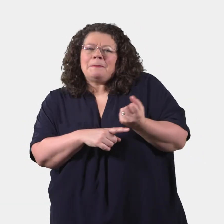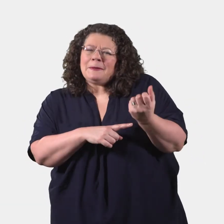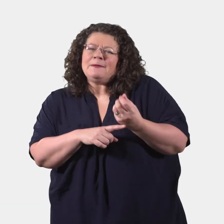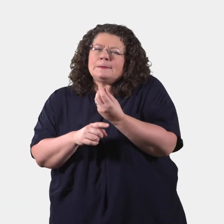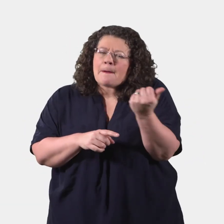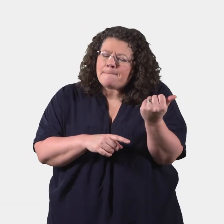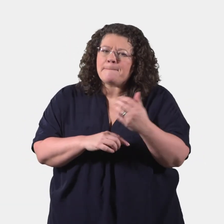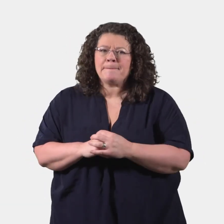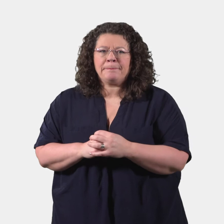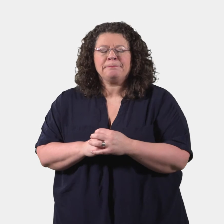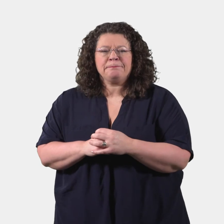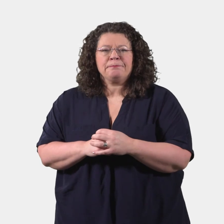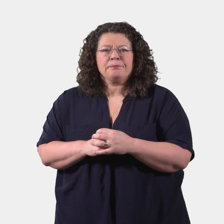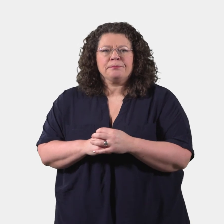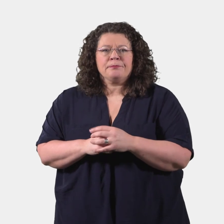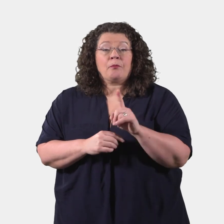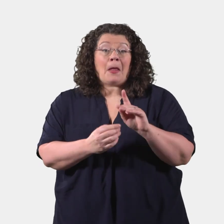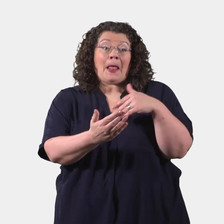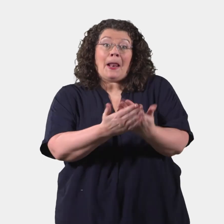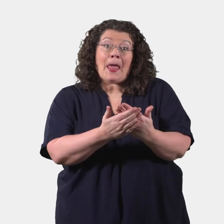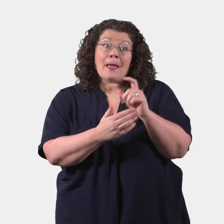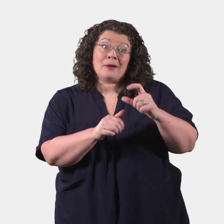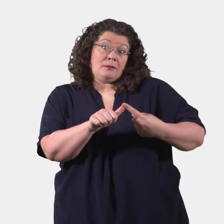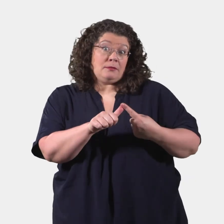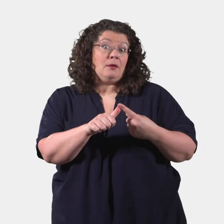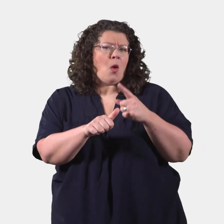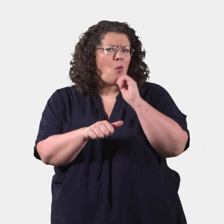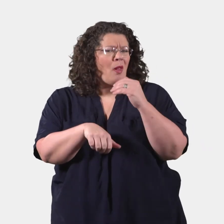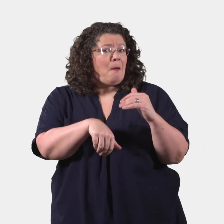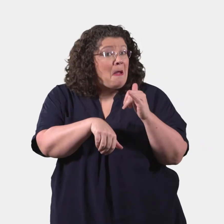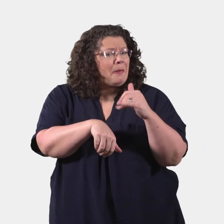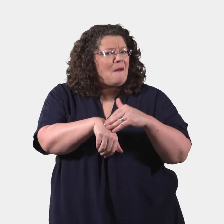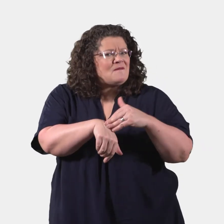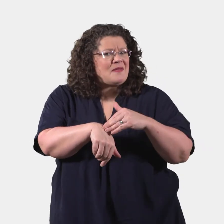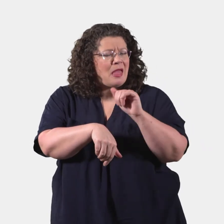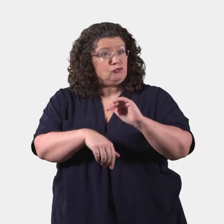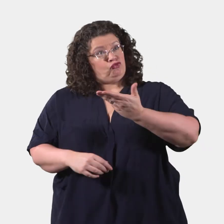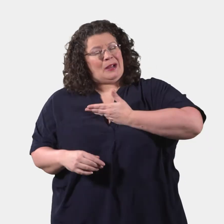Gall gwneud cais am Lwfans Gofalwyr effeithio ar eich hawl chi i aros yn y DU.